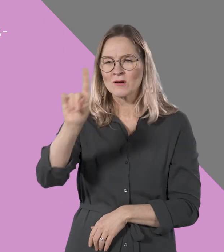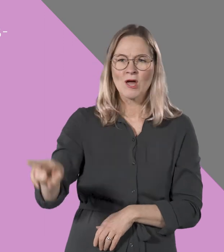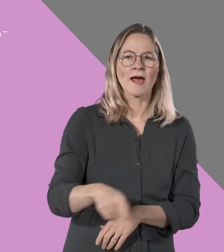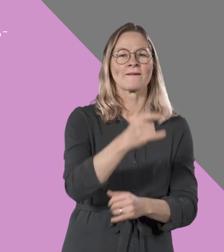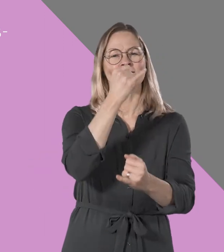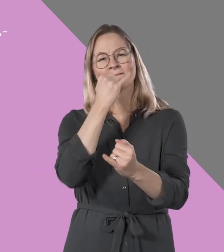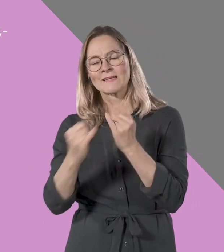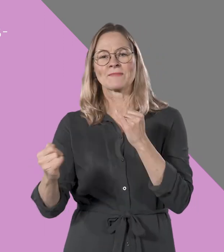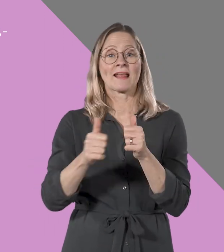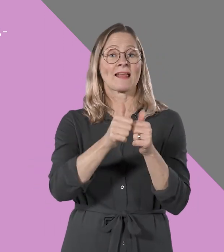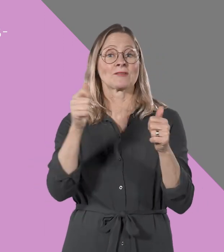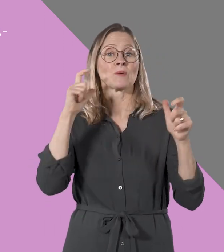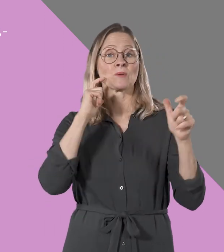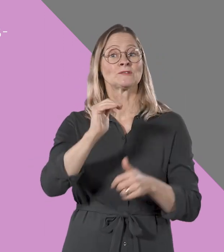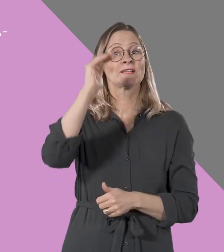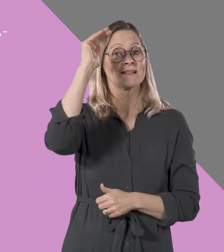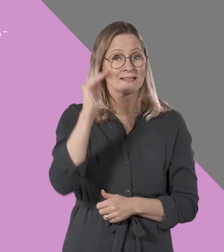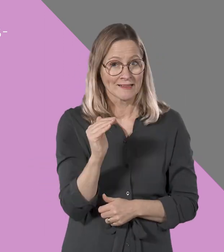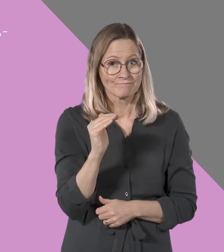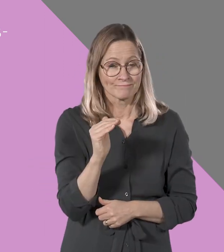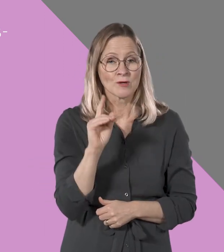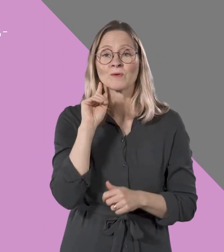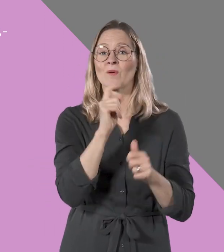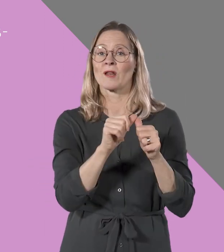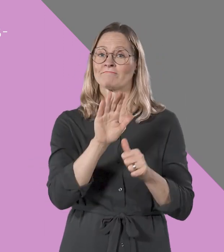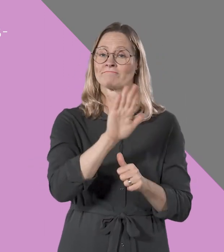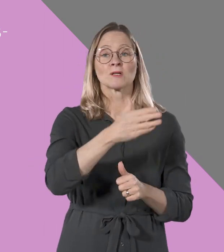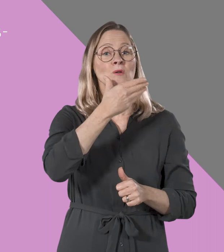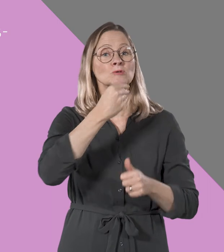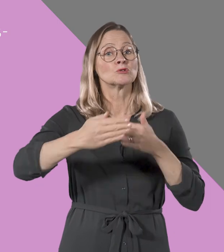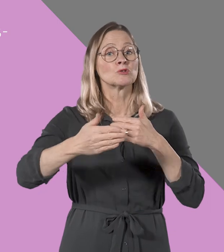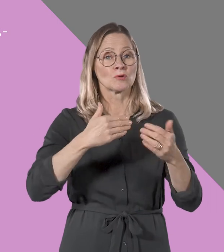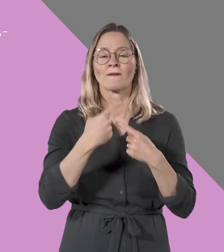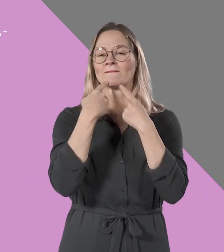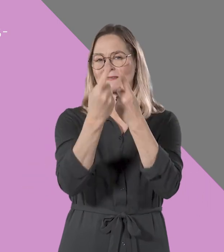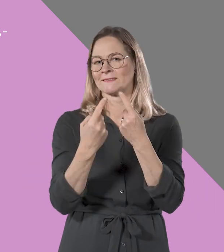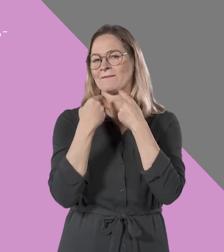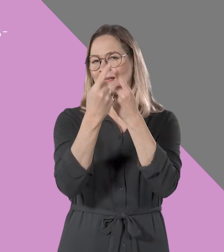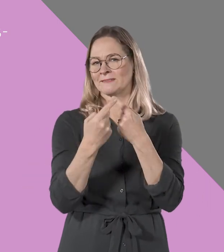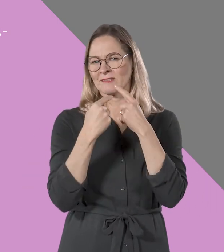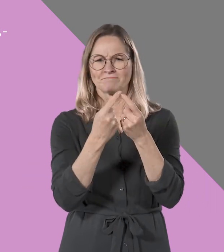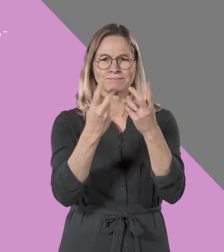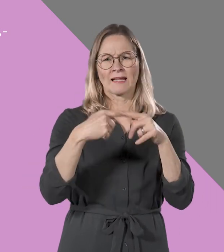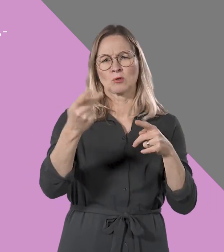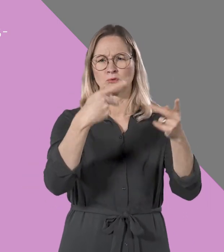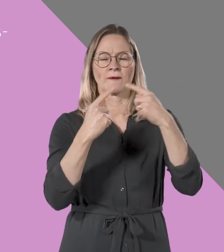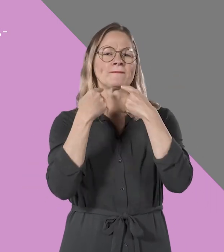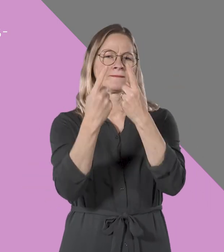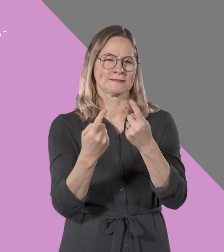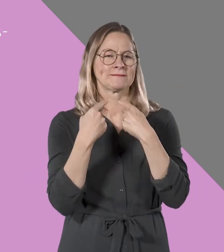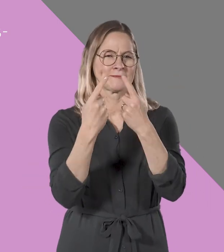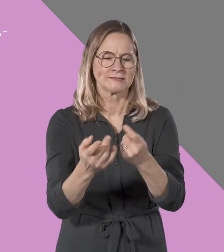vuoden viimeisessä etäyhdistysillassa, joka järjestetään 15.12. kello 18.